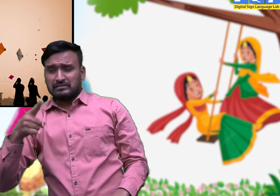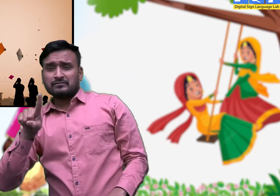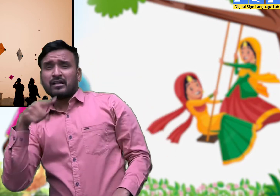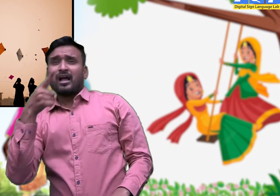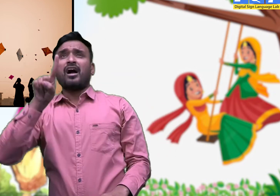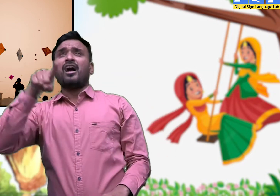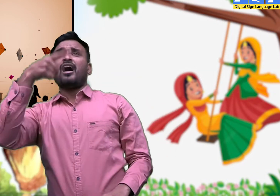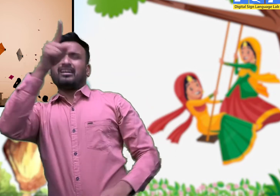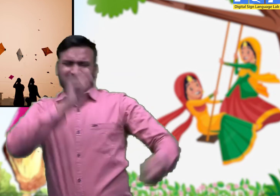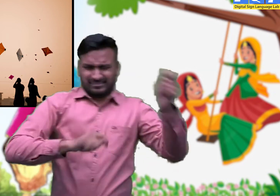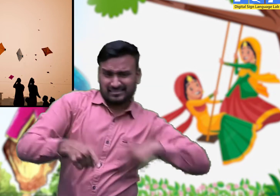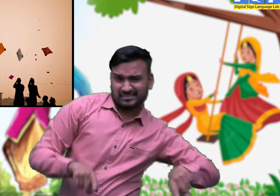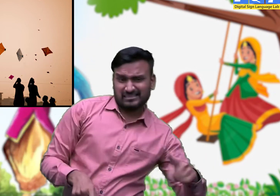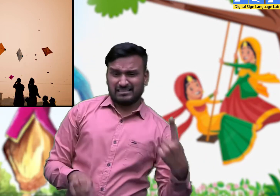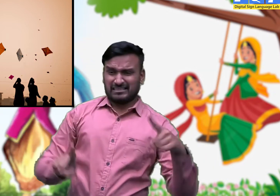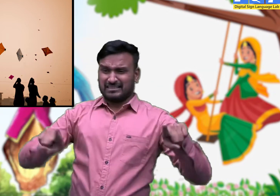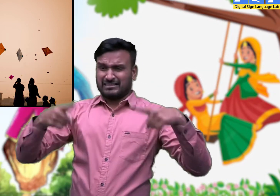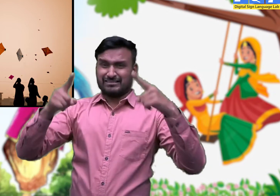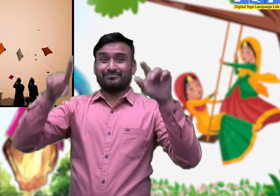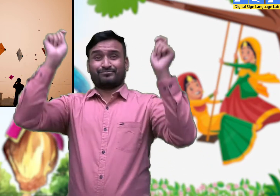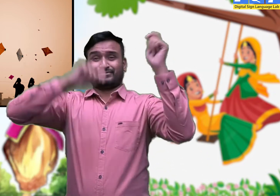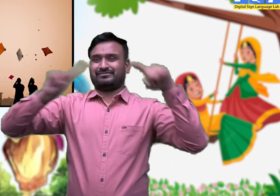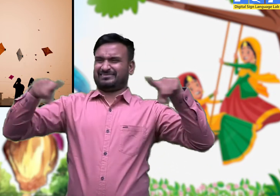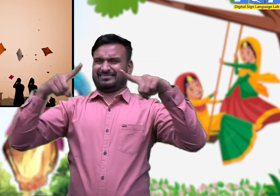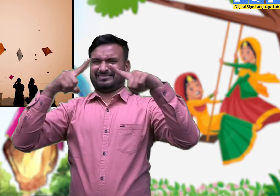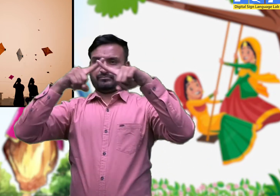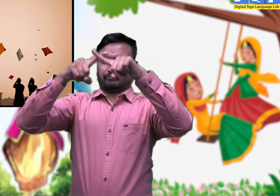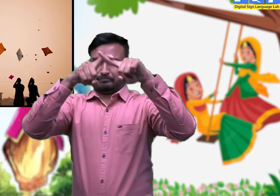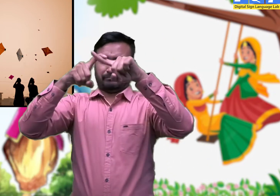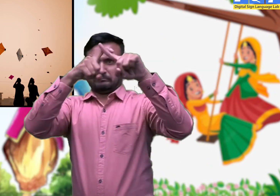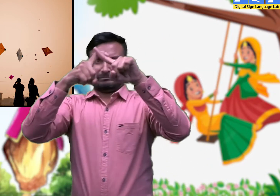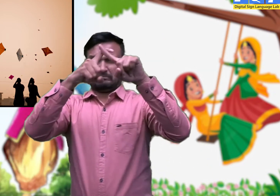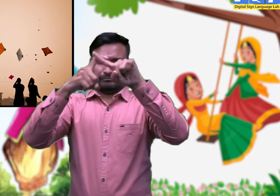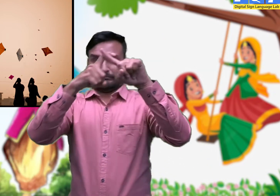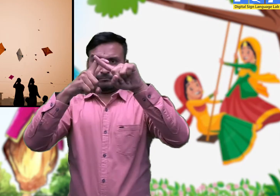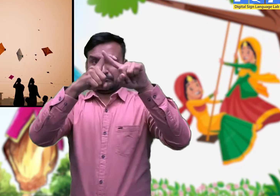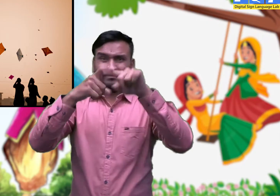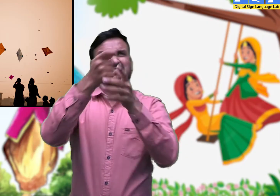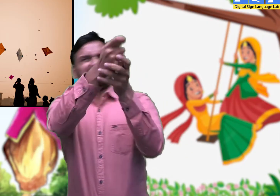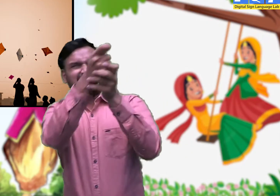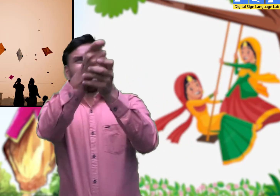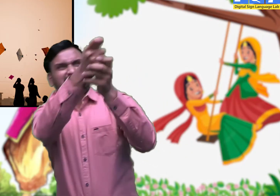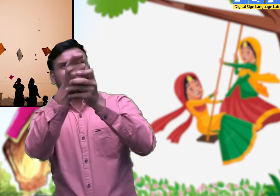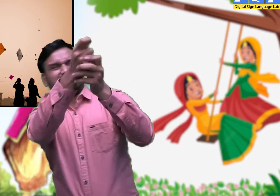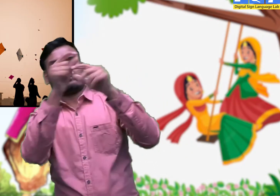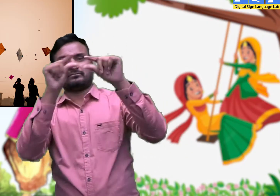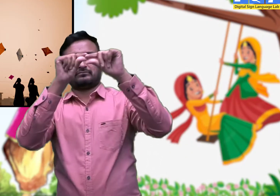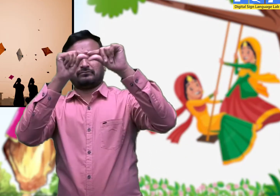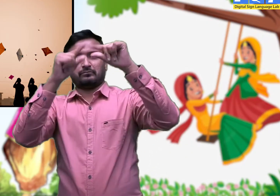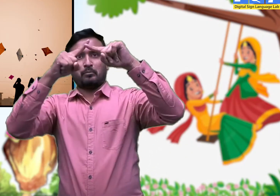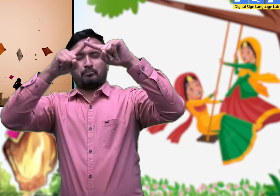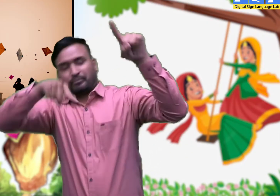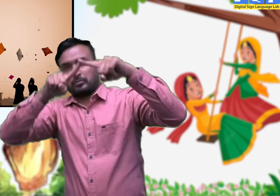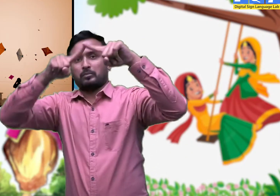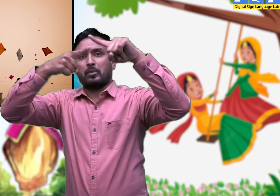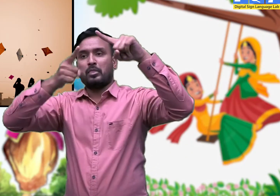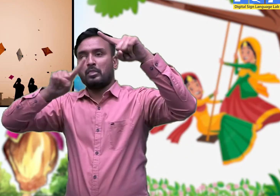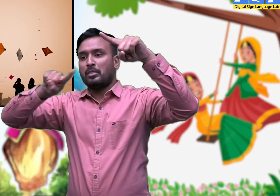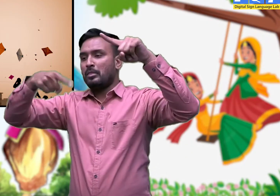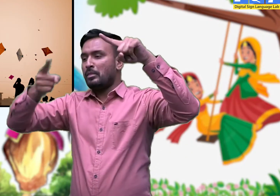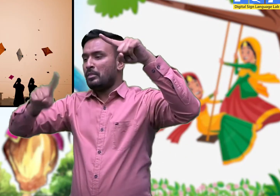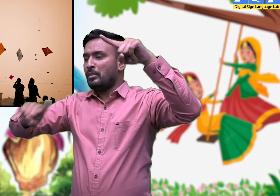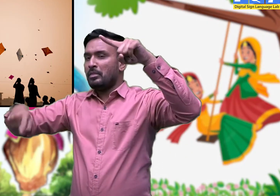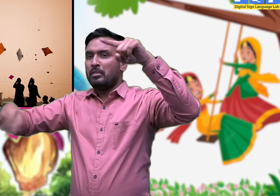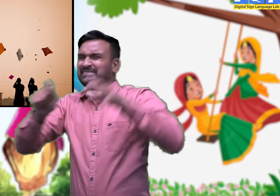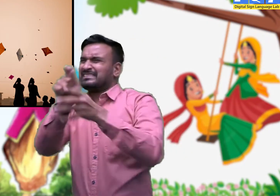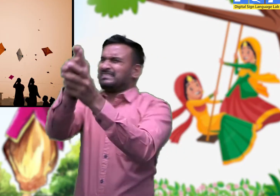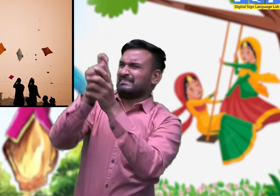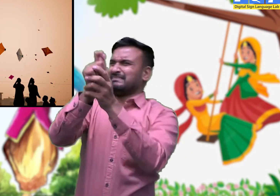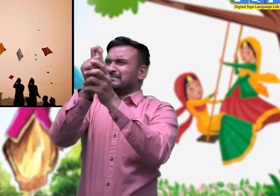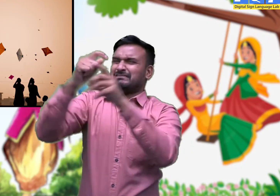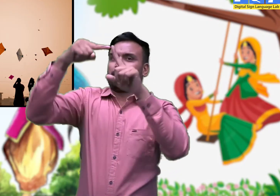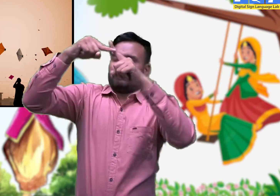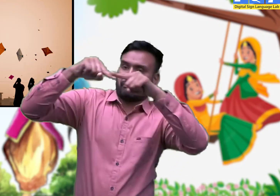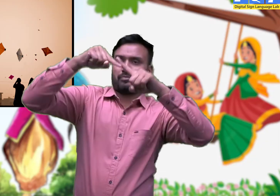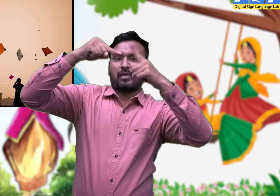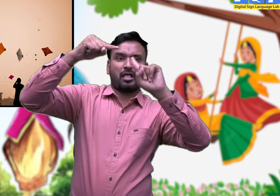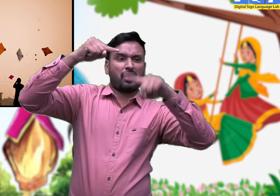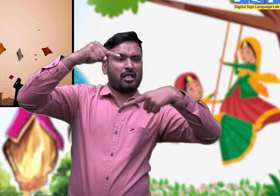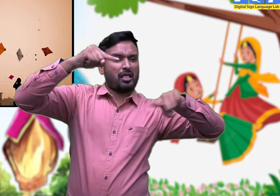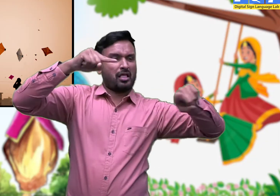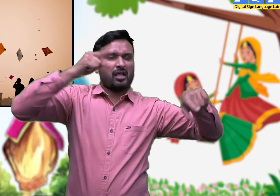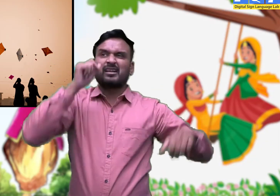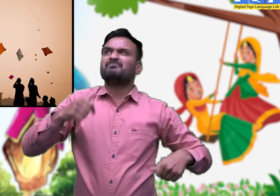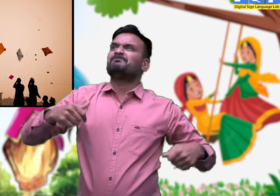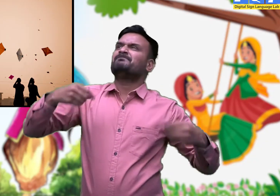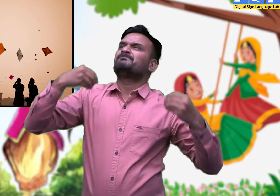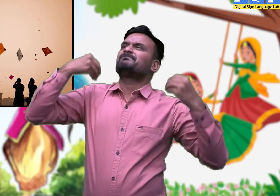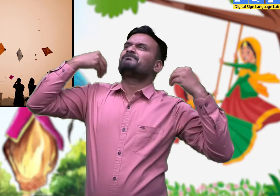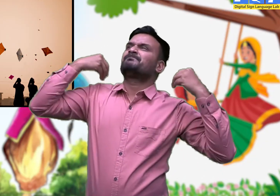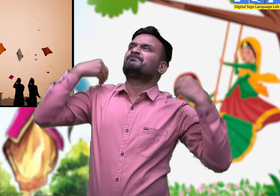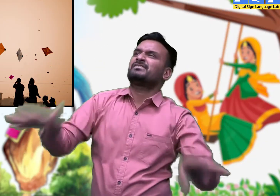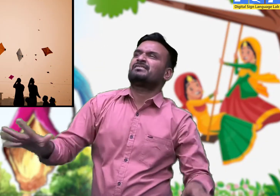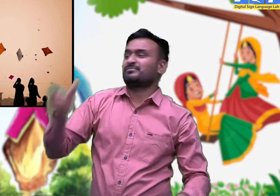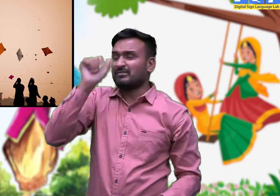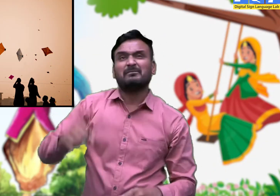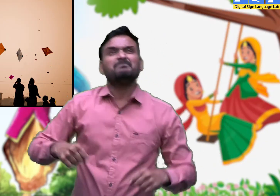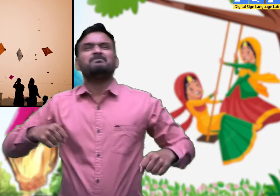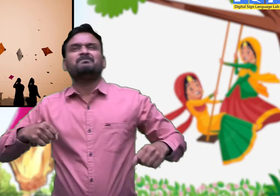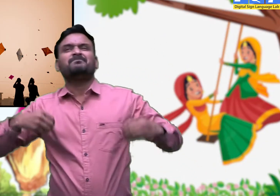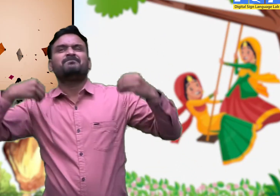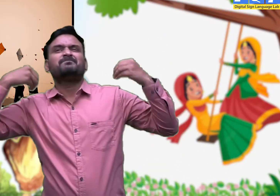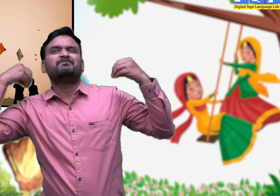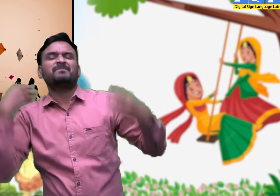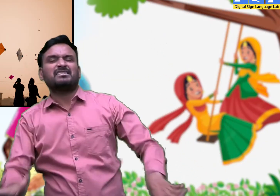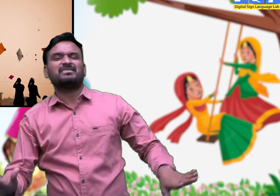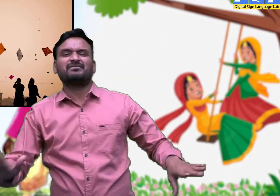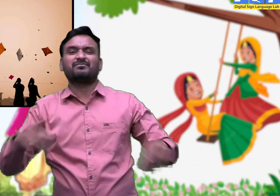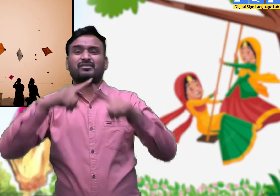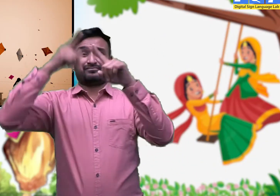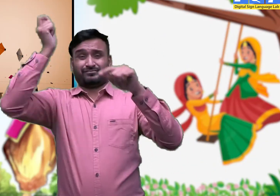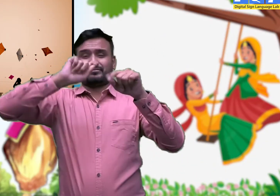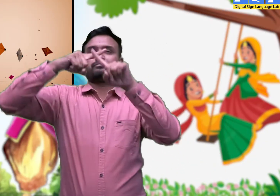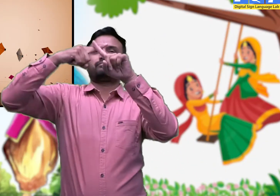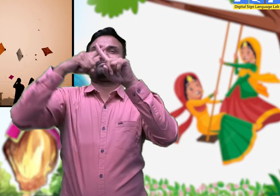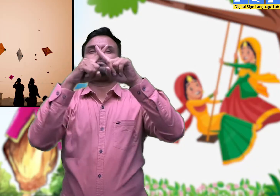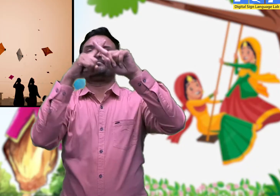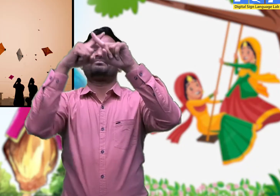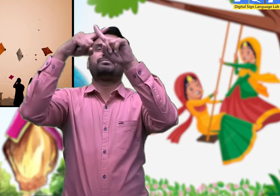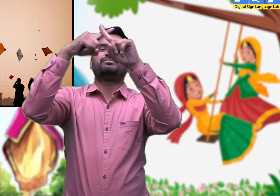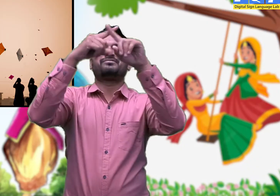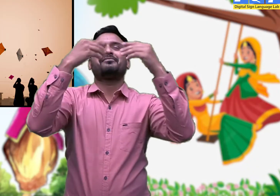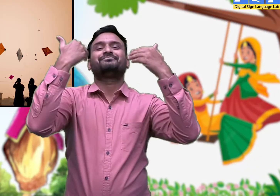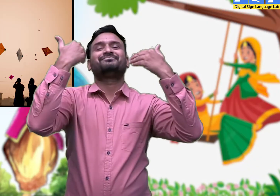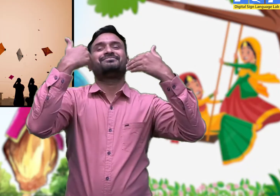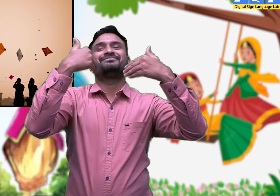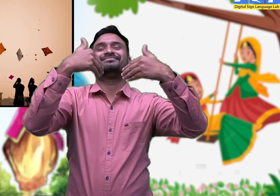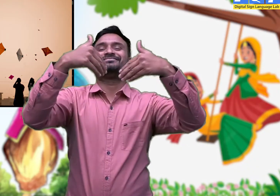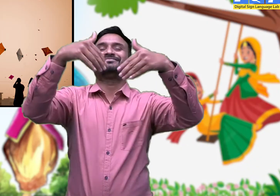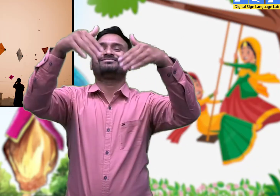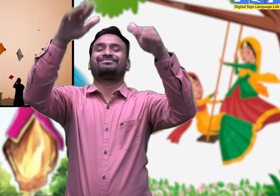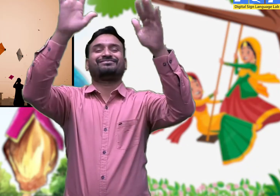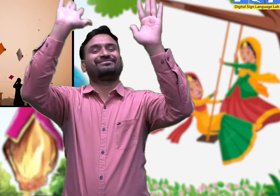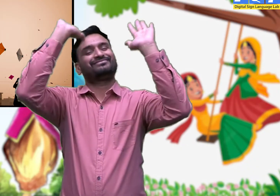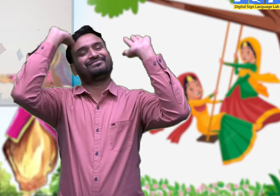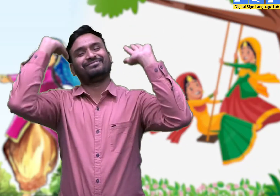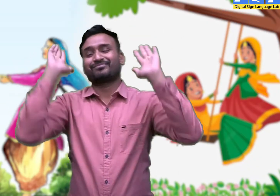बीच-बीच में ये काटा... वो काटा का शोर पतंग काटने की खुशी को दर्शाता है।